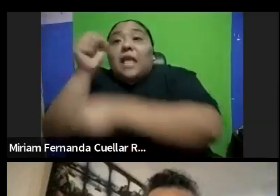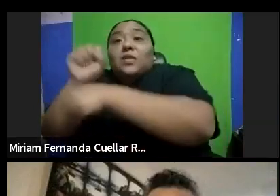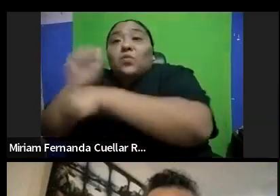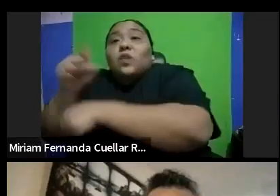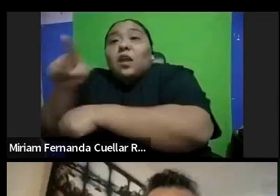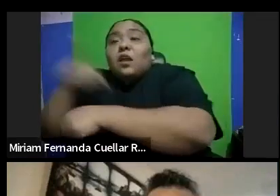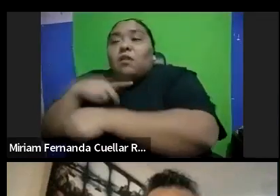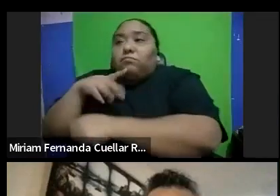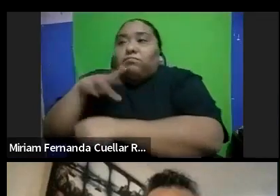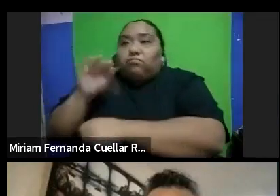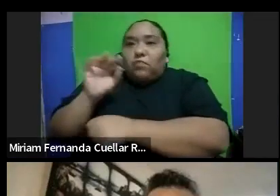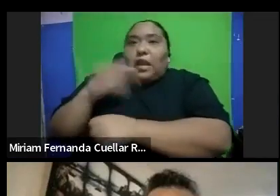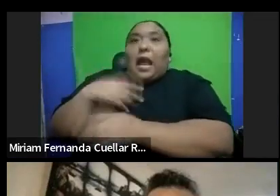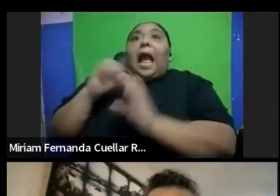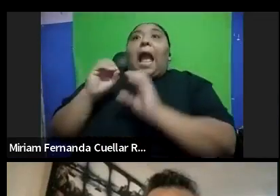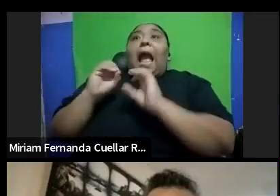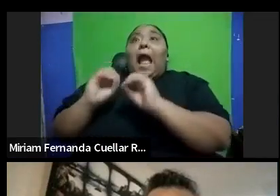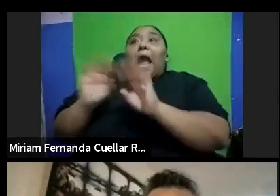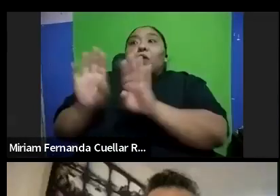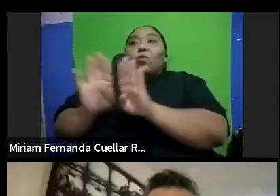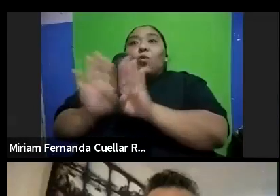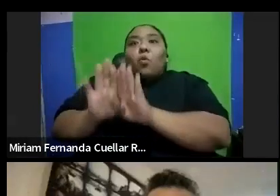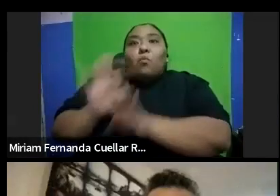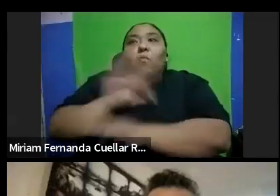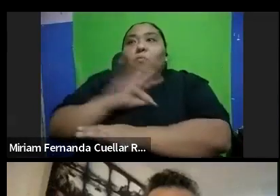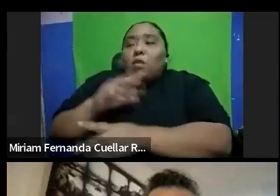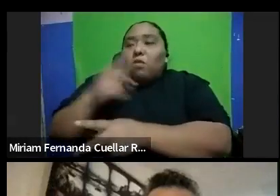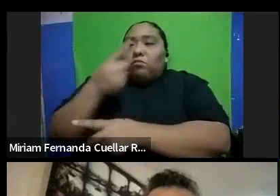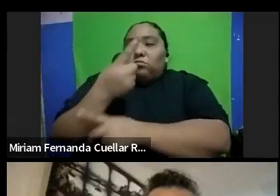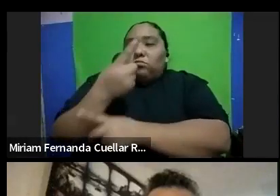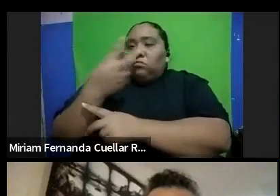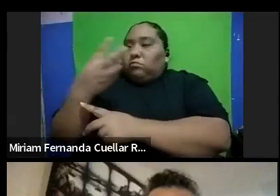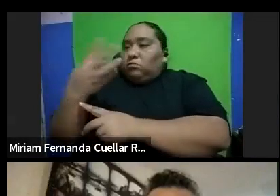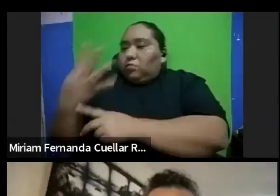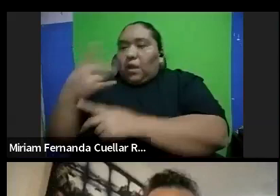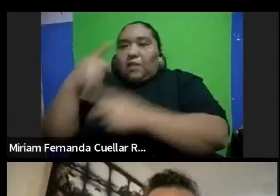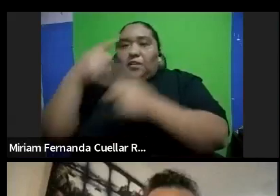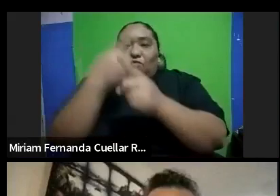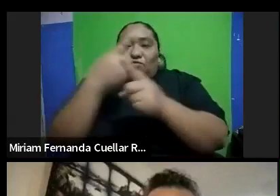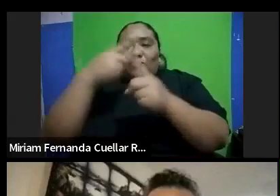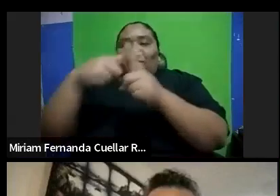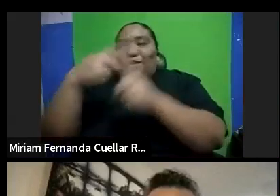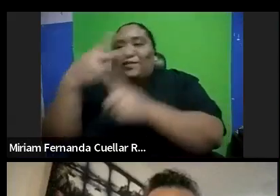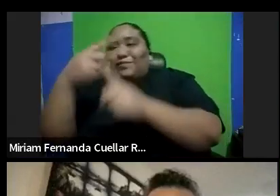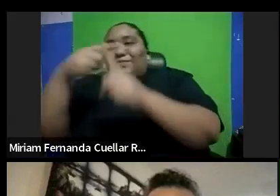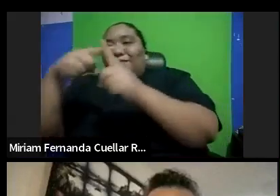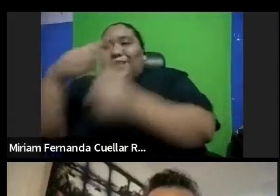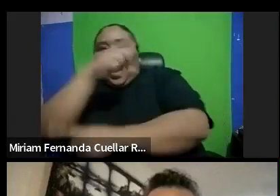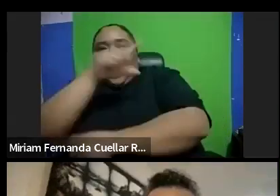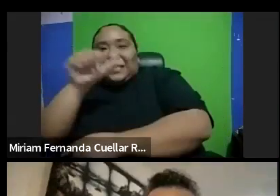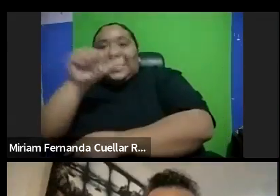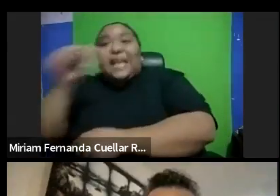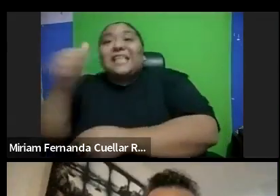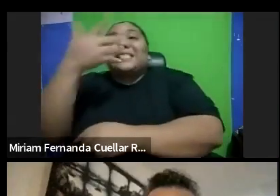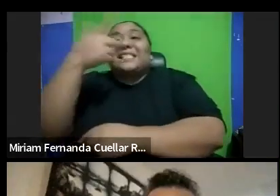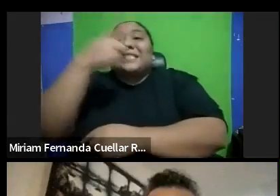e pude encontrar la fórmula para sumar el telón al para sumar el telón al 100 no Bueno, pues fué la primera vez que yo sentí que hice algo de